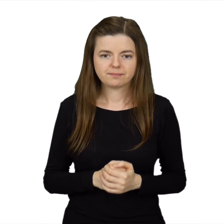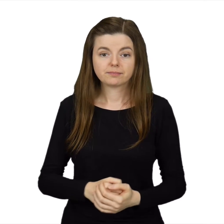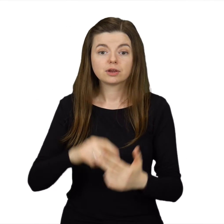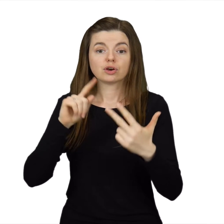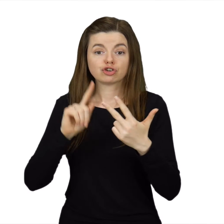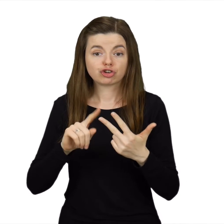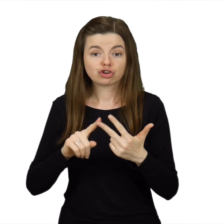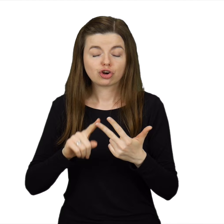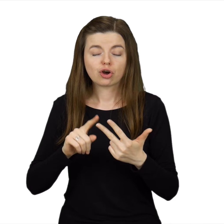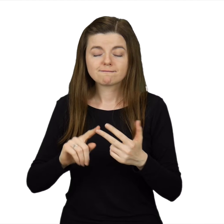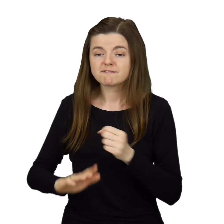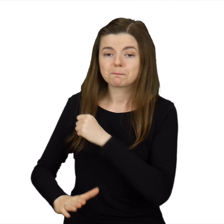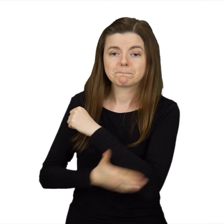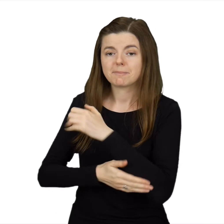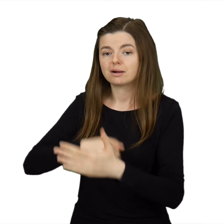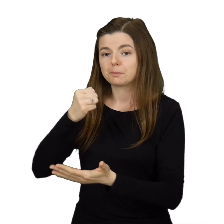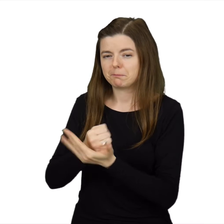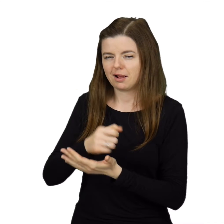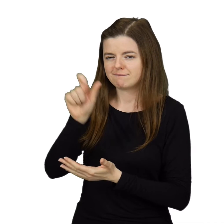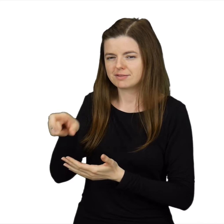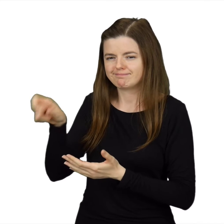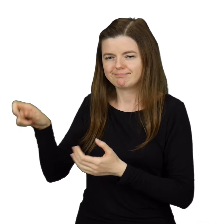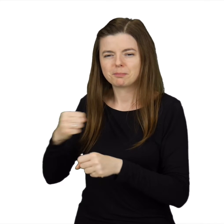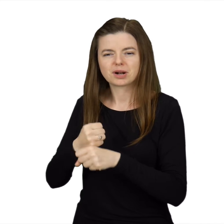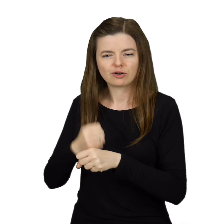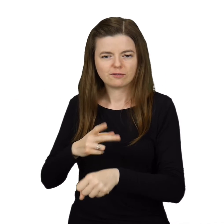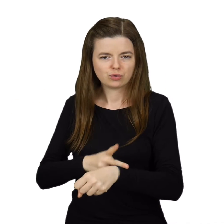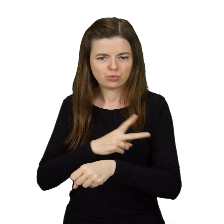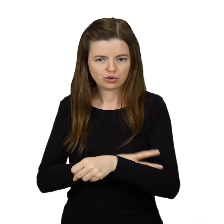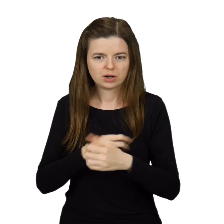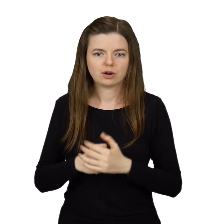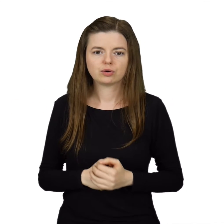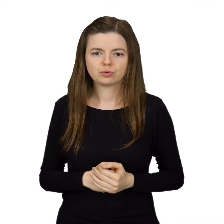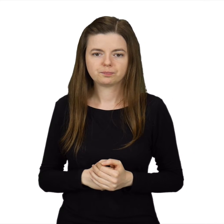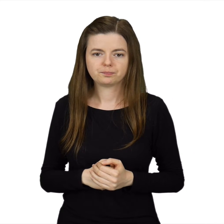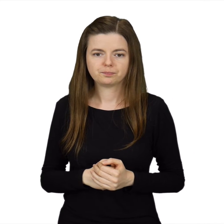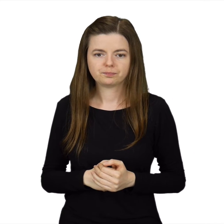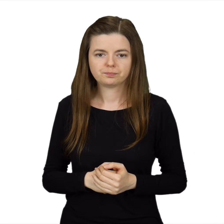obsługa prawna pracowników Urzędu,